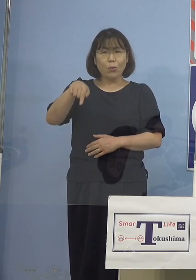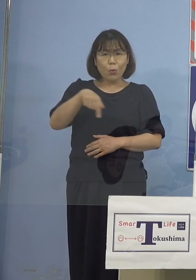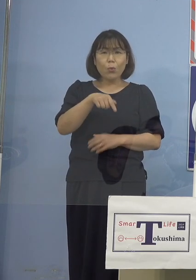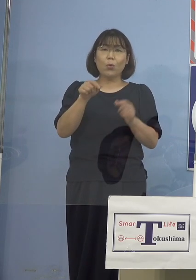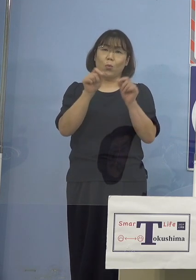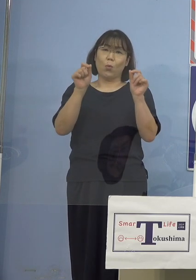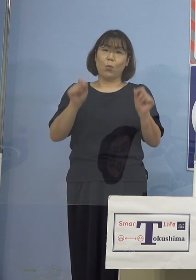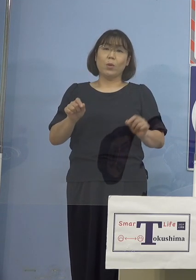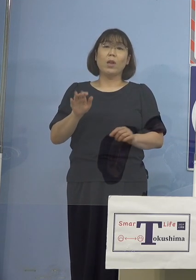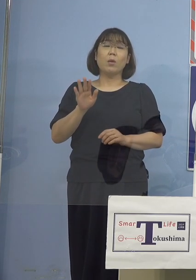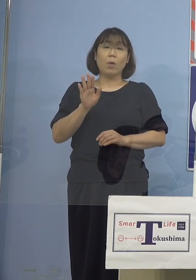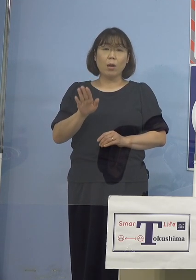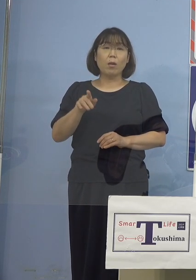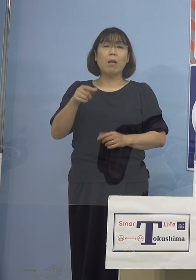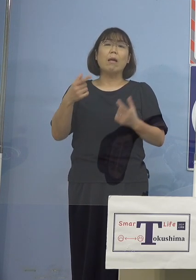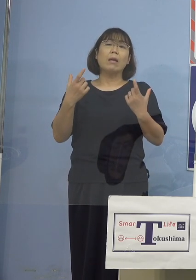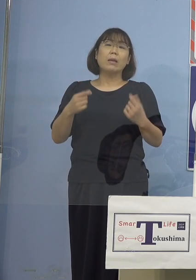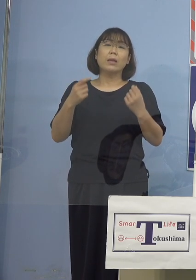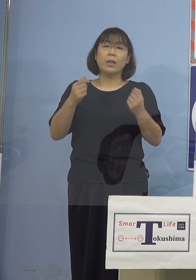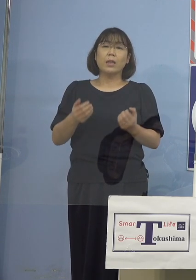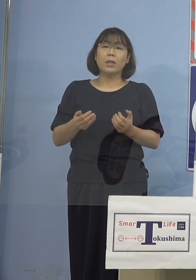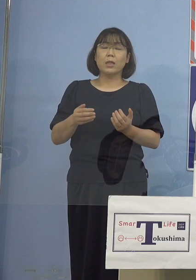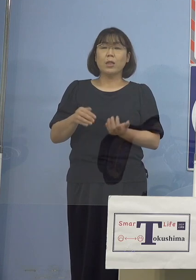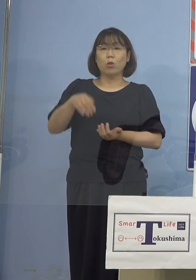きっちりとここは堀内大臣を中心として